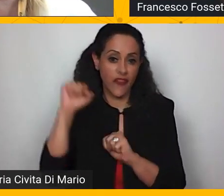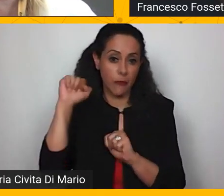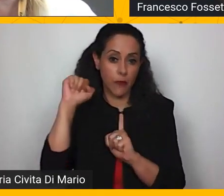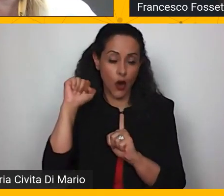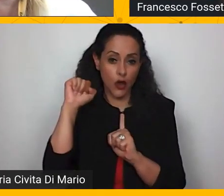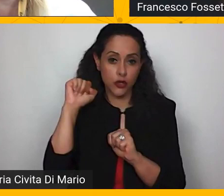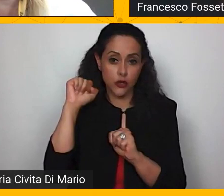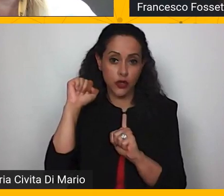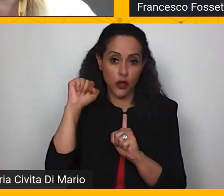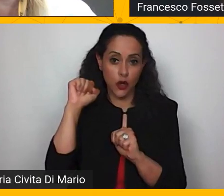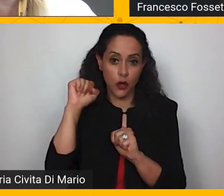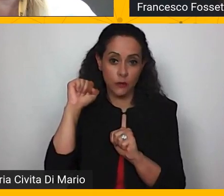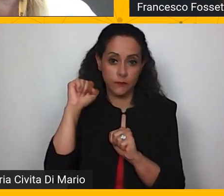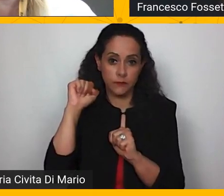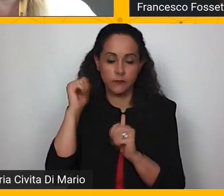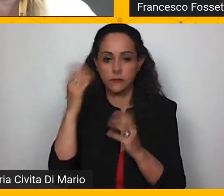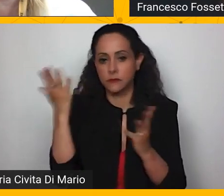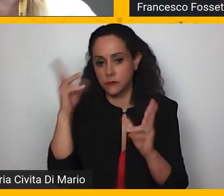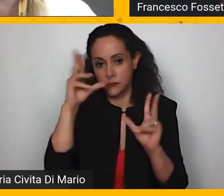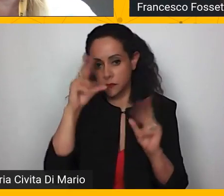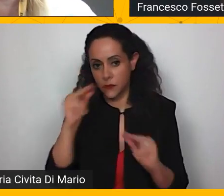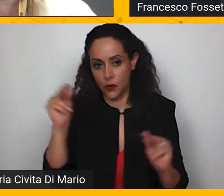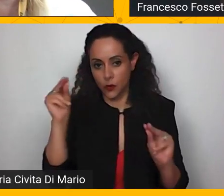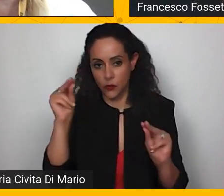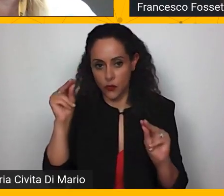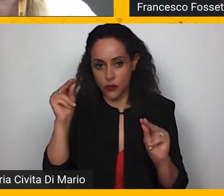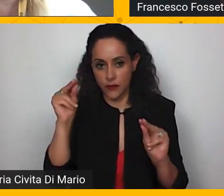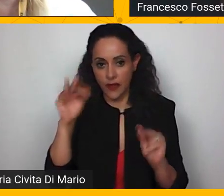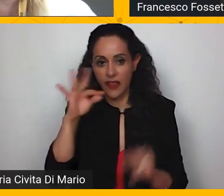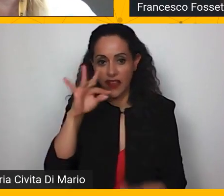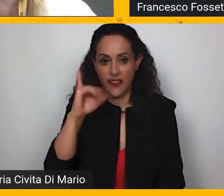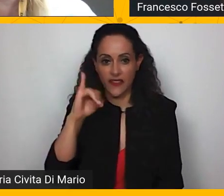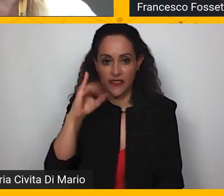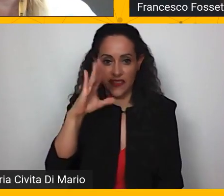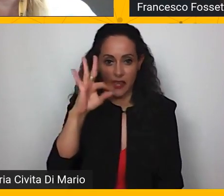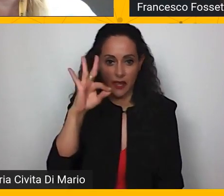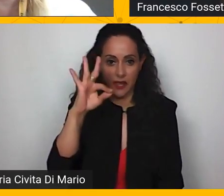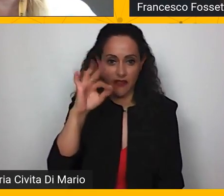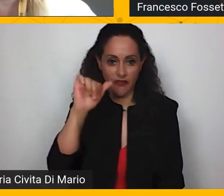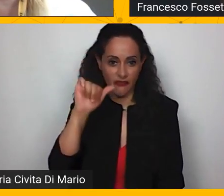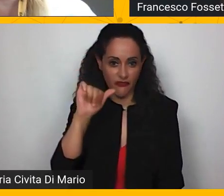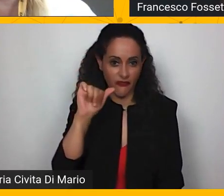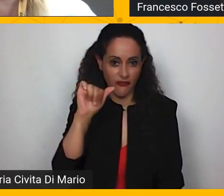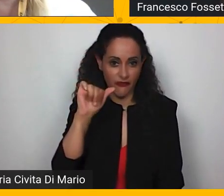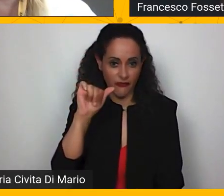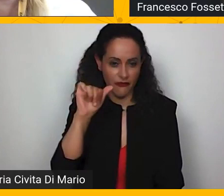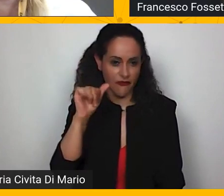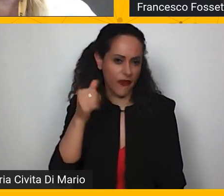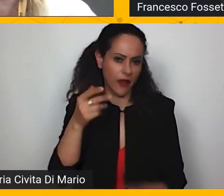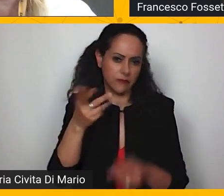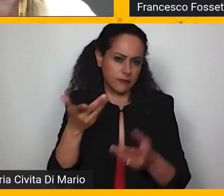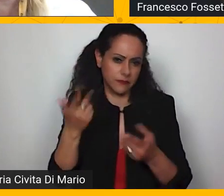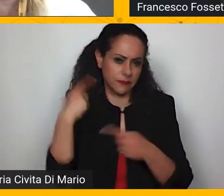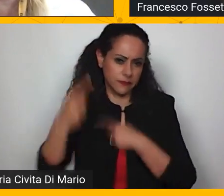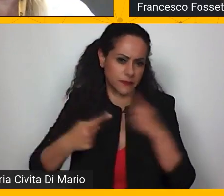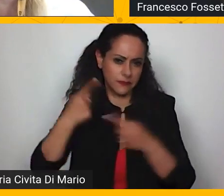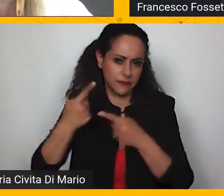sicuramente più famoso e e conosciutissimo ed è FIFA FIFA